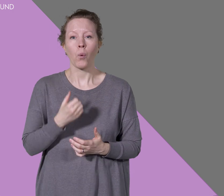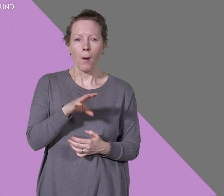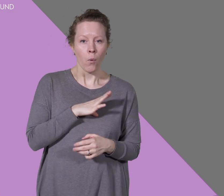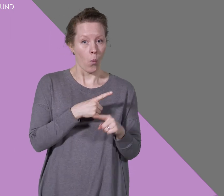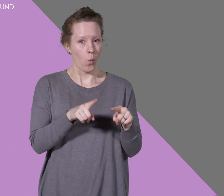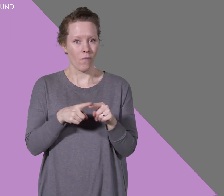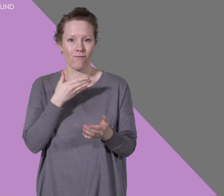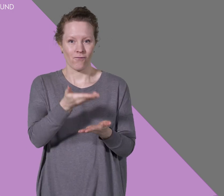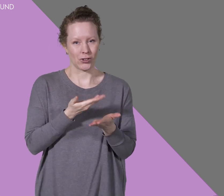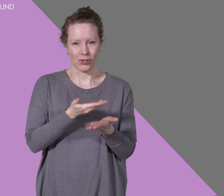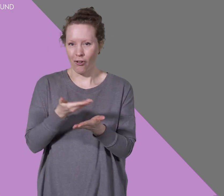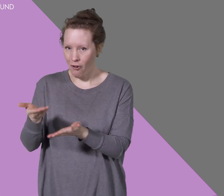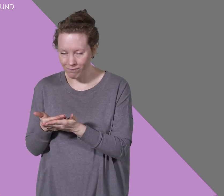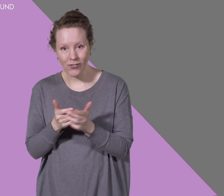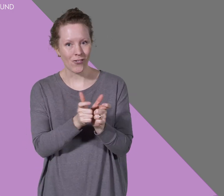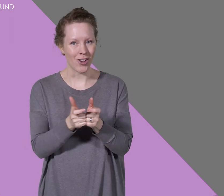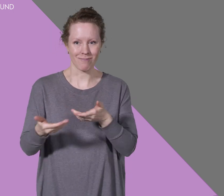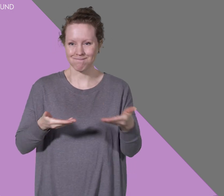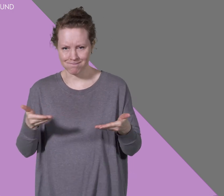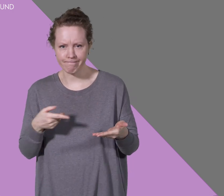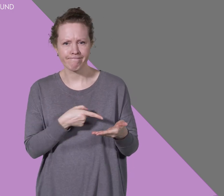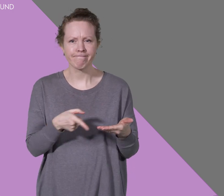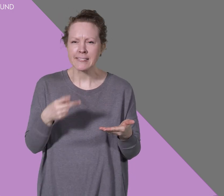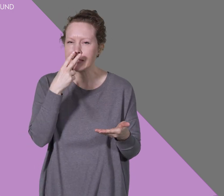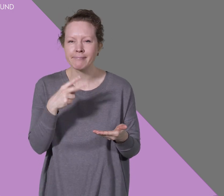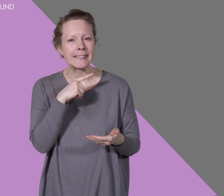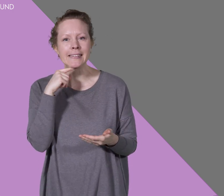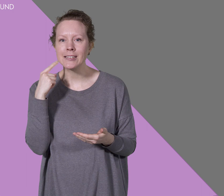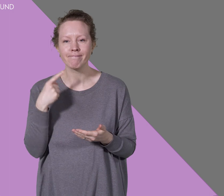Om det i föreningarnas förslag inte ingår tillräckligt många personer -